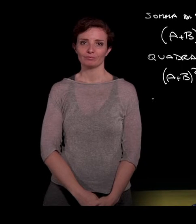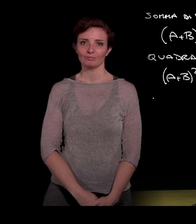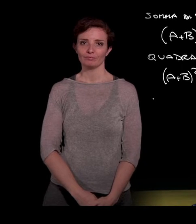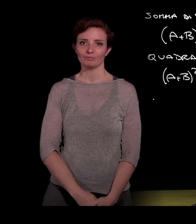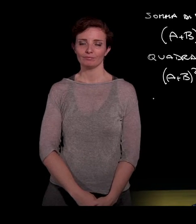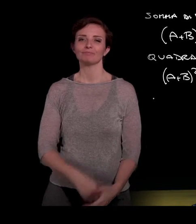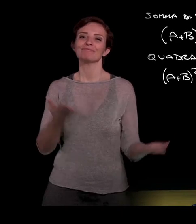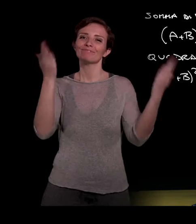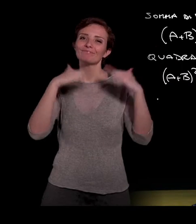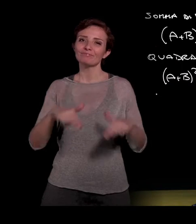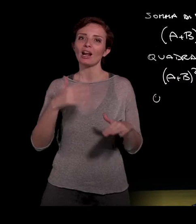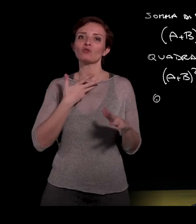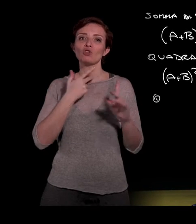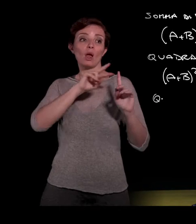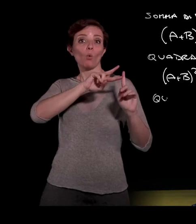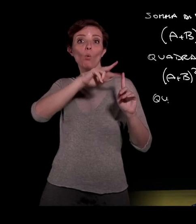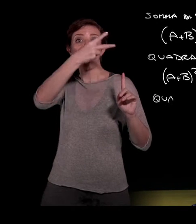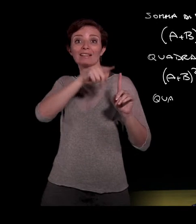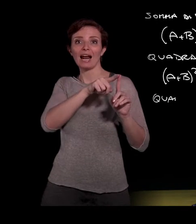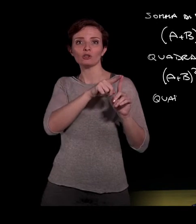Abbiamo, poi, il quadrato di un trinomio,